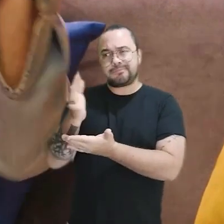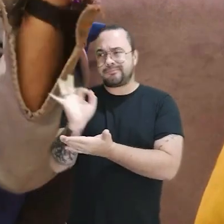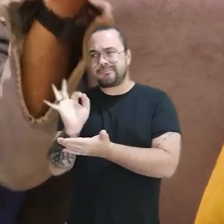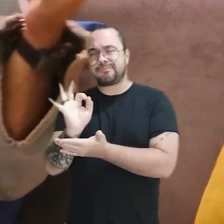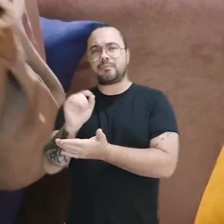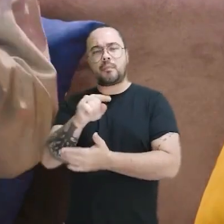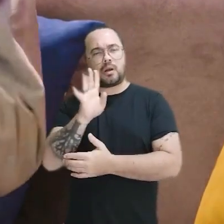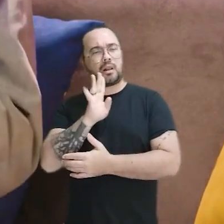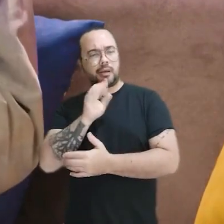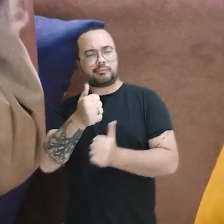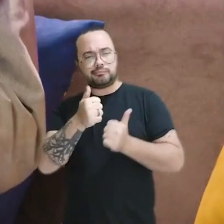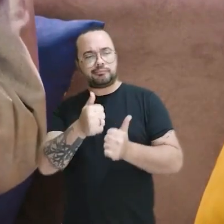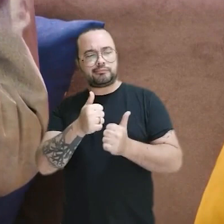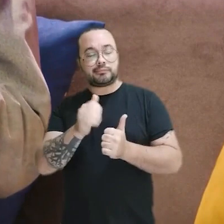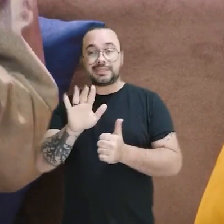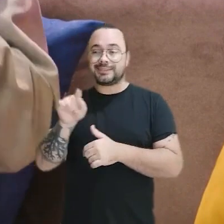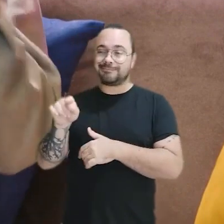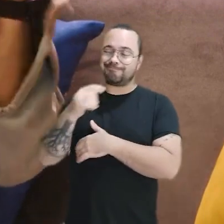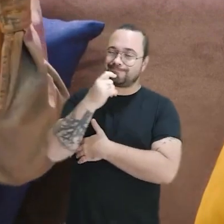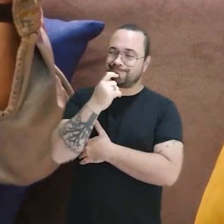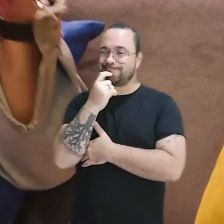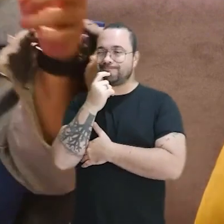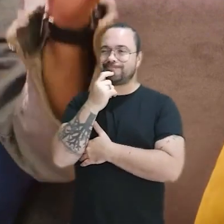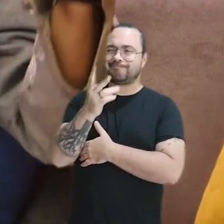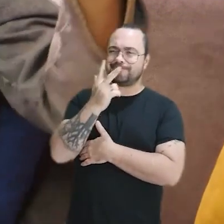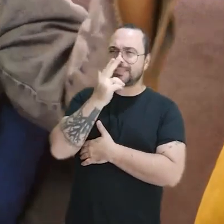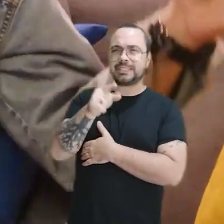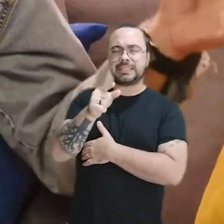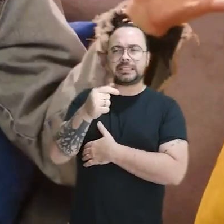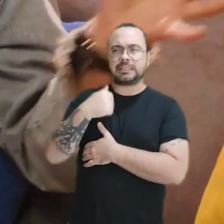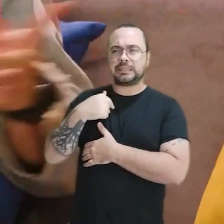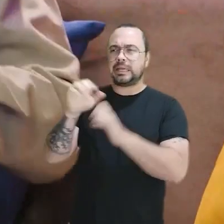aqui foi legal pra caralho. Legal, agora, se aqui não... Não foi você que pagou toda estrutura.